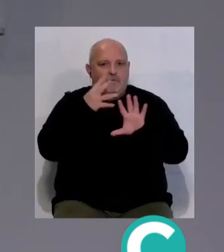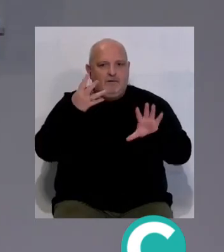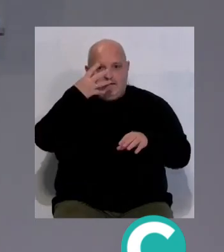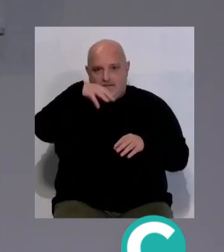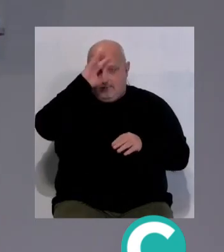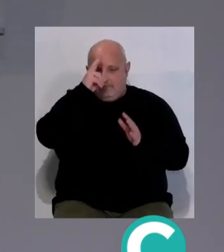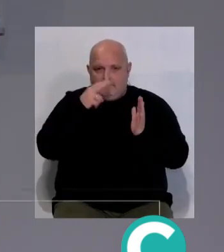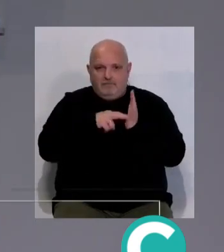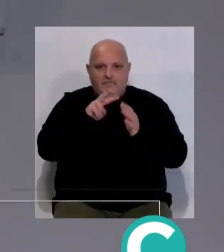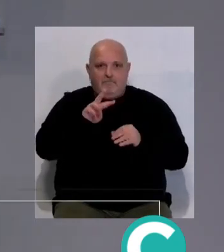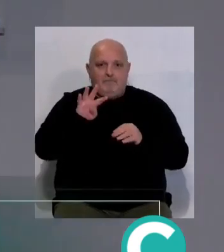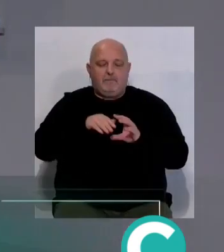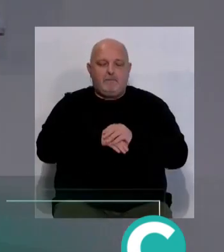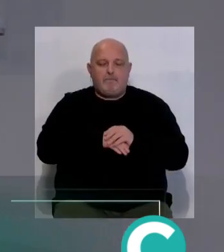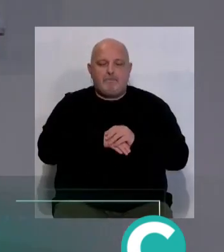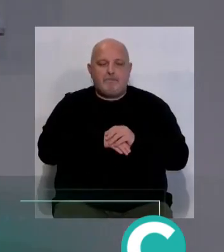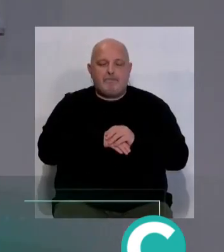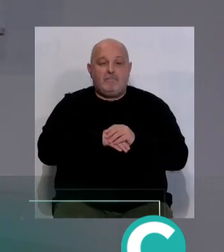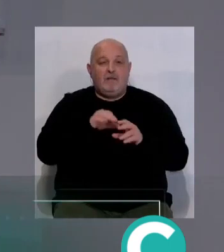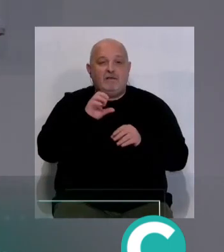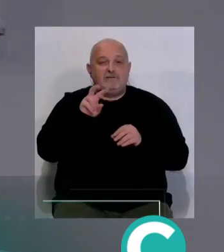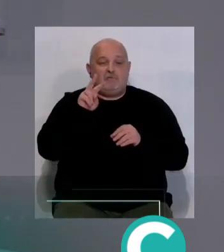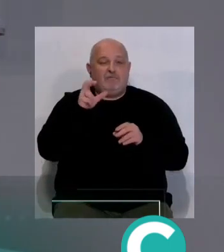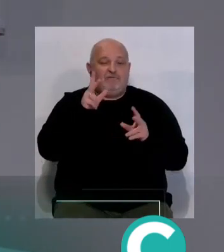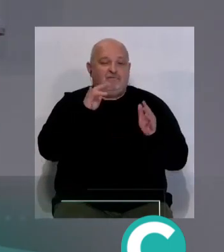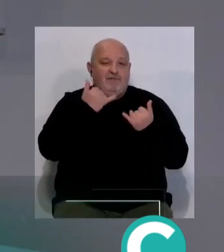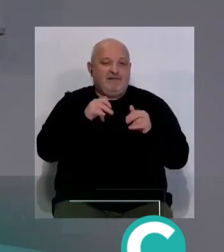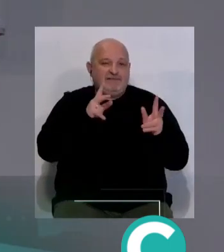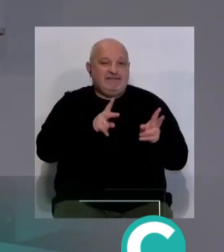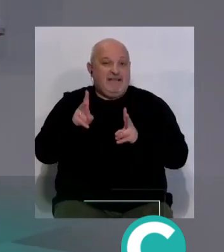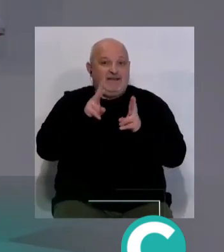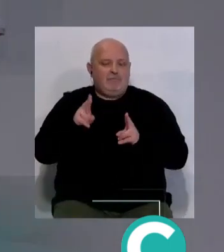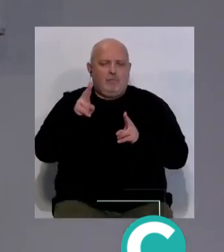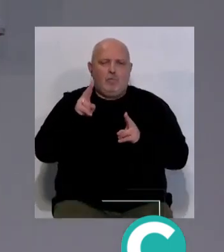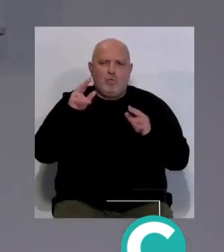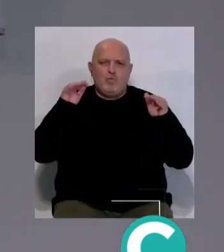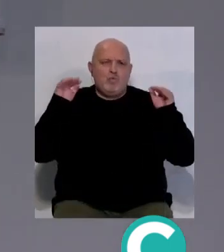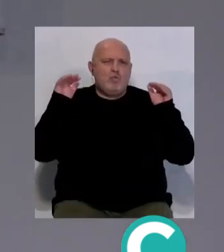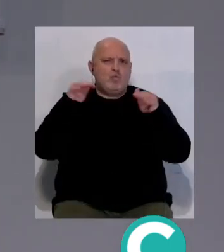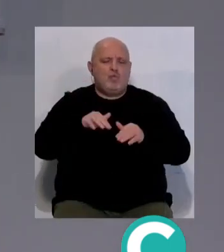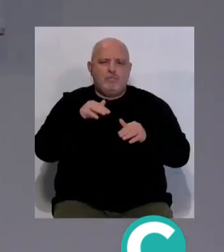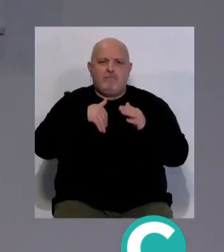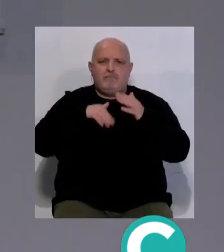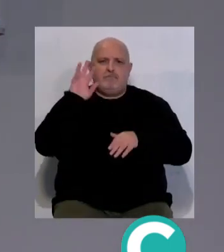de 2024 El South International serie festival tuvo un impacto económico global de más de 31